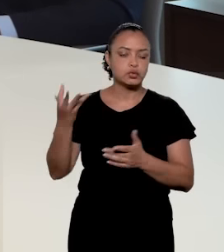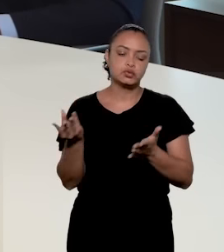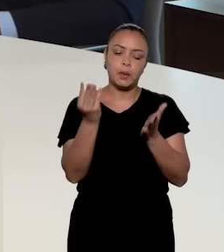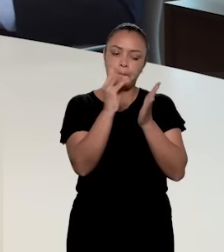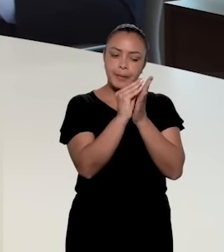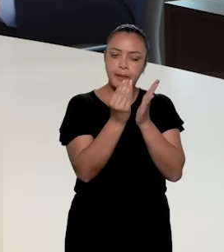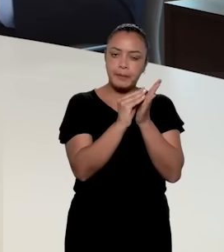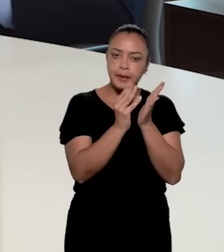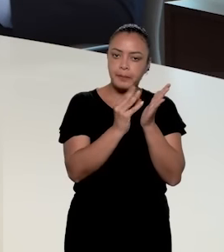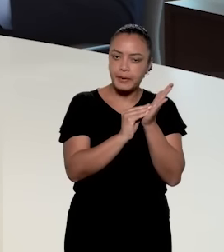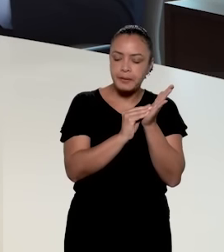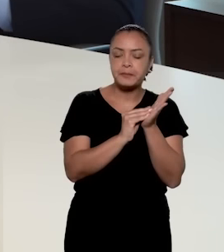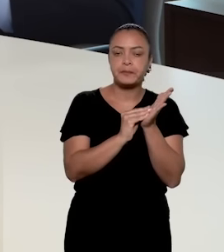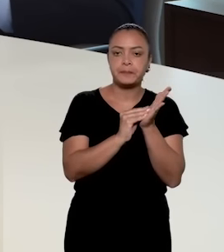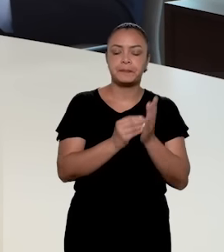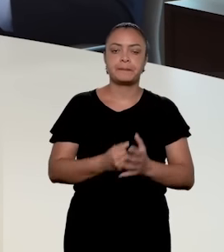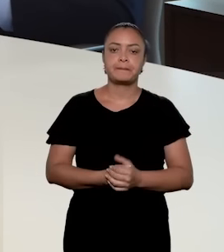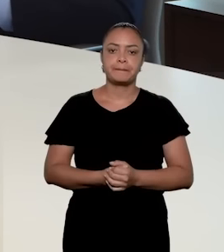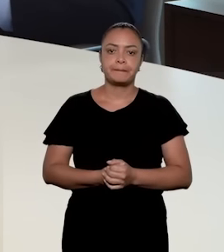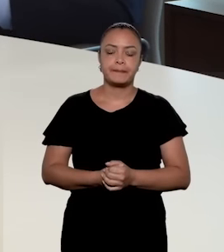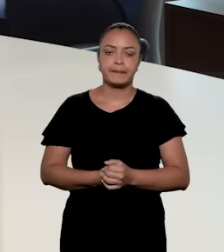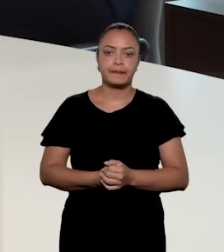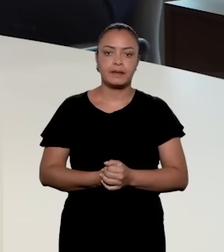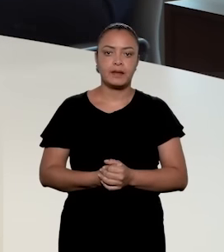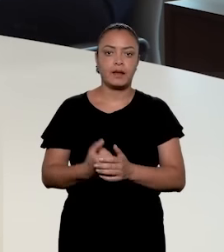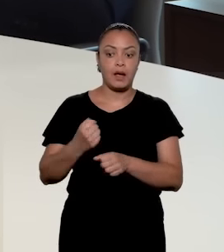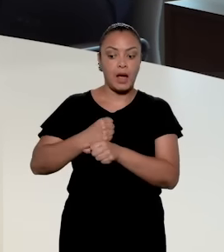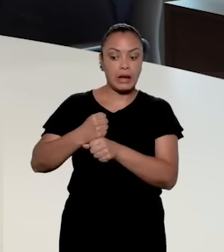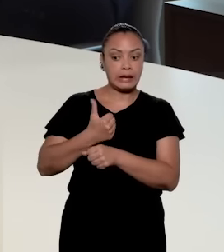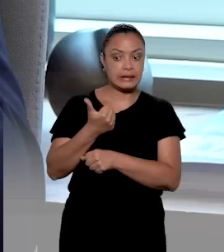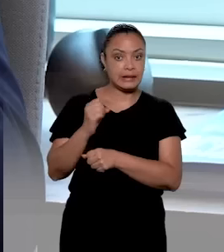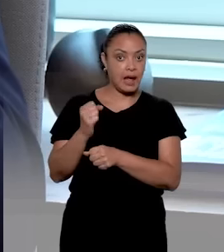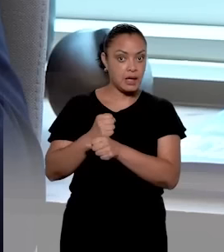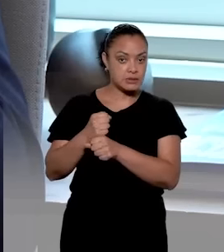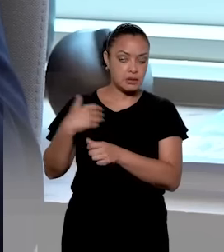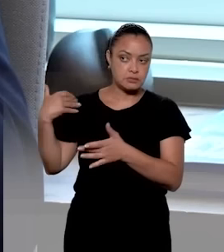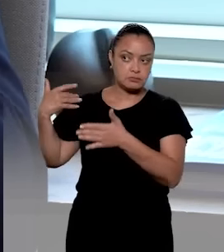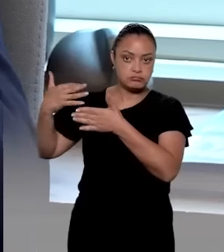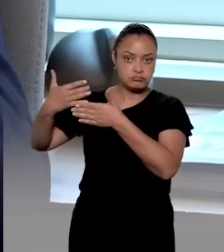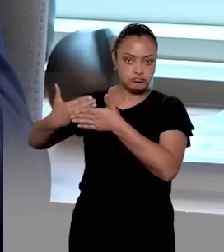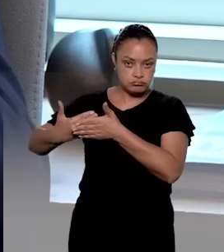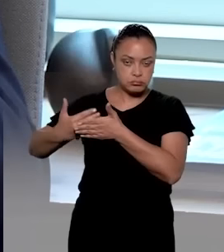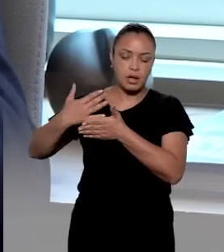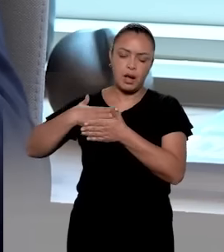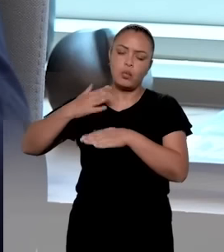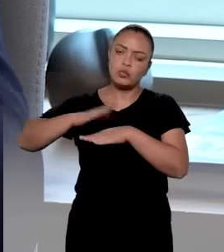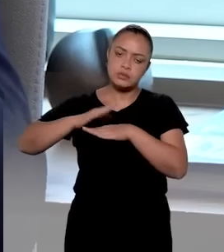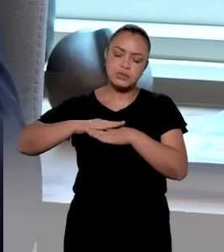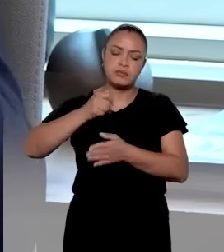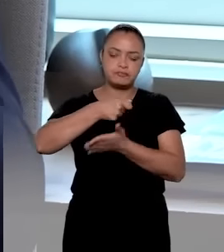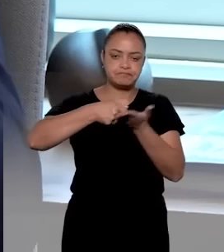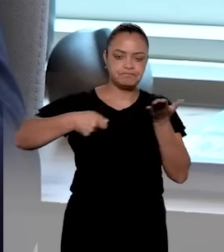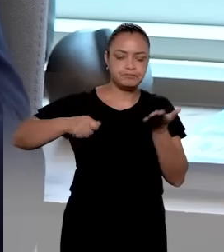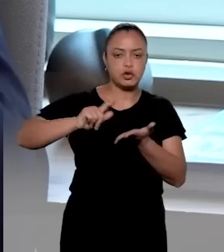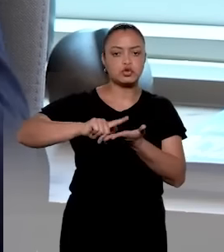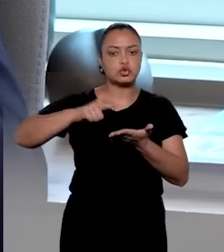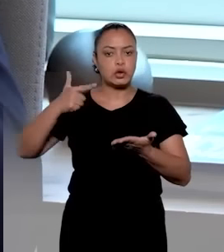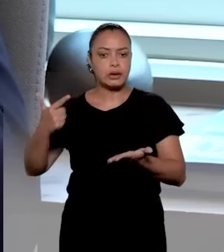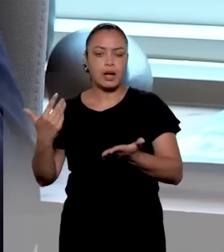crônicas, discursos etc. Eu, nos últimos 10 anos, eu escrevo muito para jornal, revista e tal,